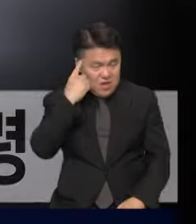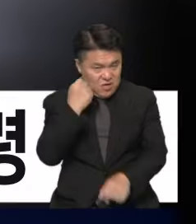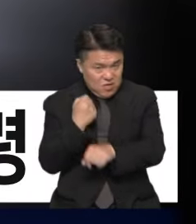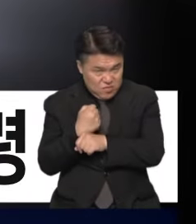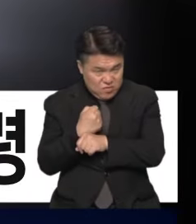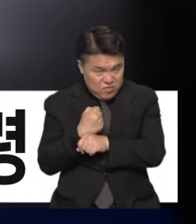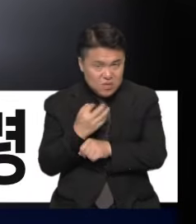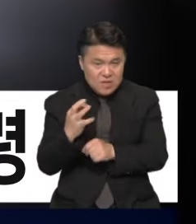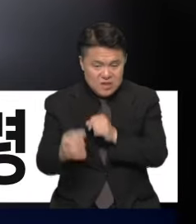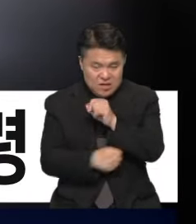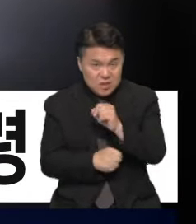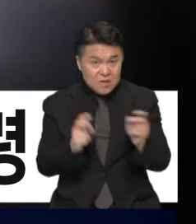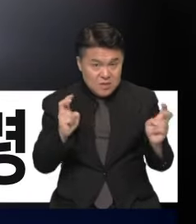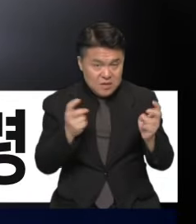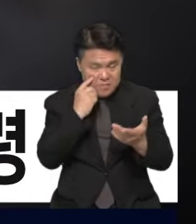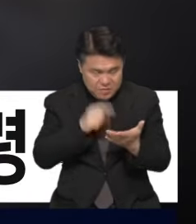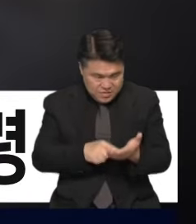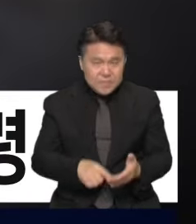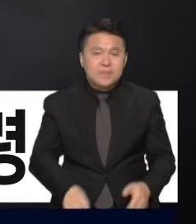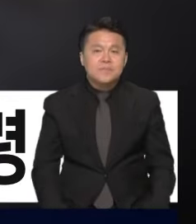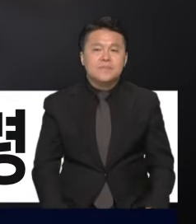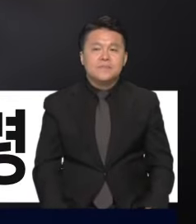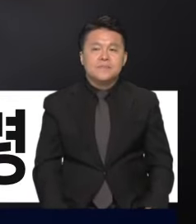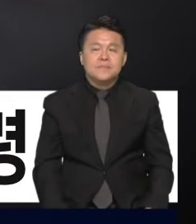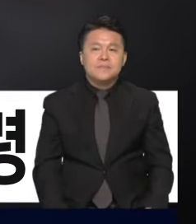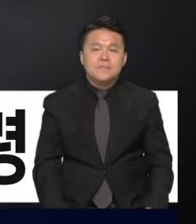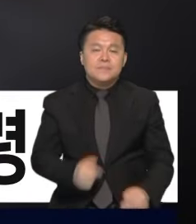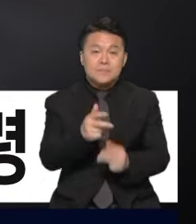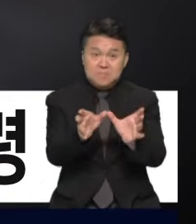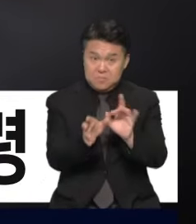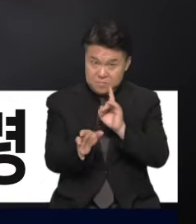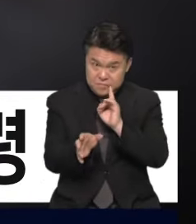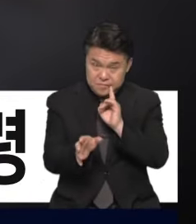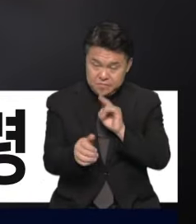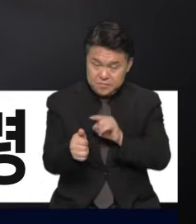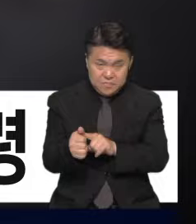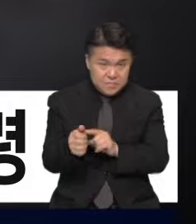연구개발비를 횡령한 B 업체도 함께 적발됐습니다. 산업통상자원부는 B 업체가 횡령한